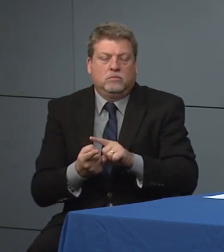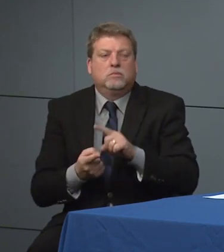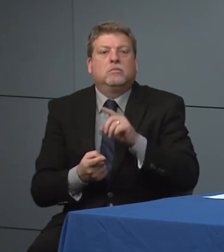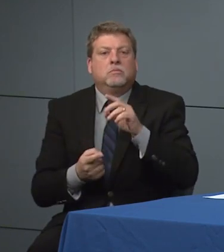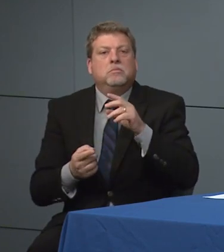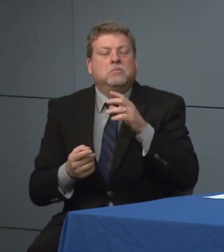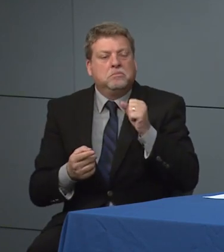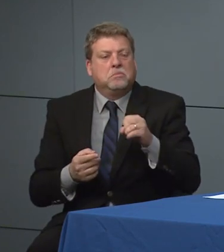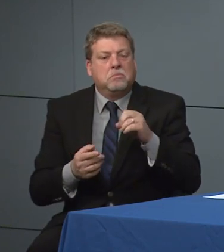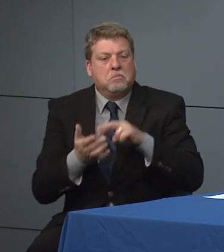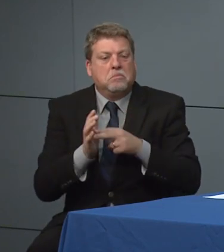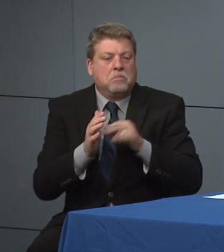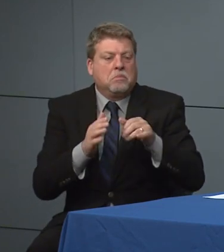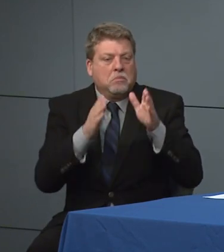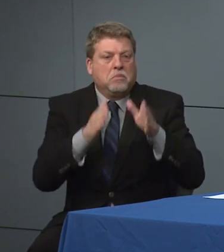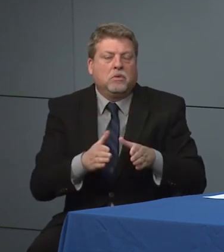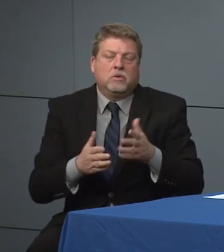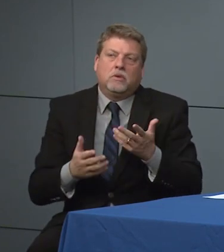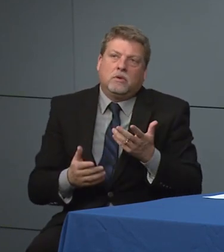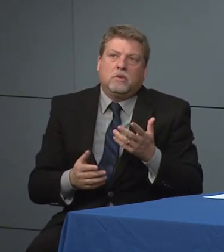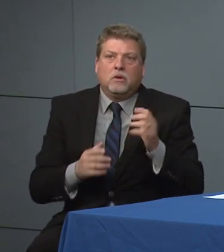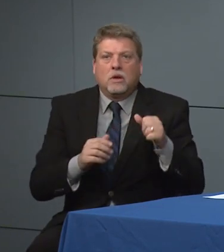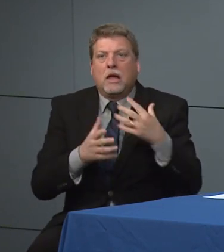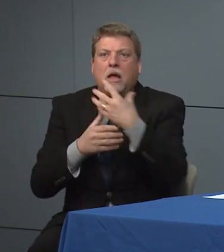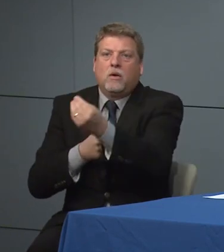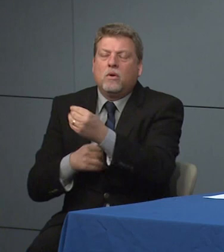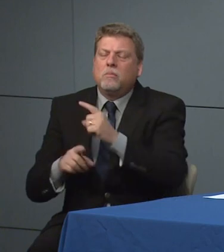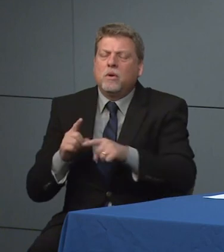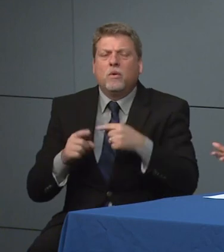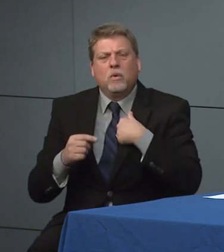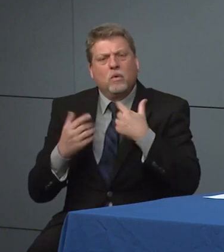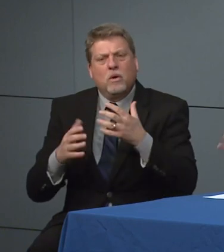edificados es muy bajo o casi nada, entonces, y lo que nos